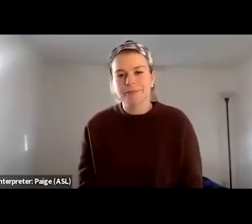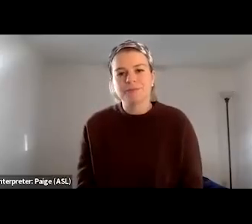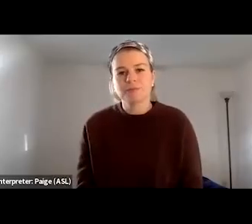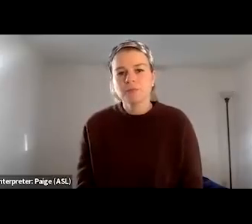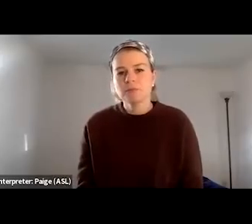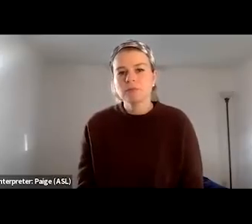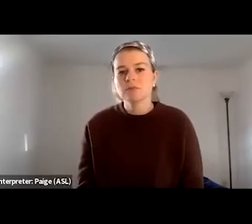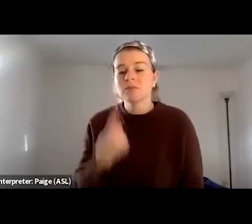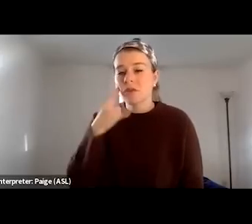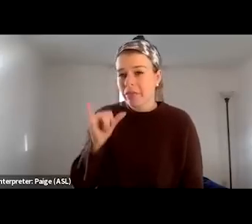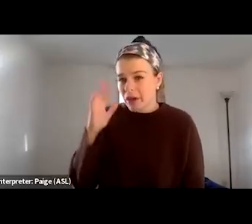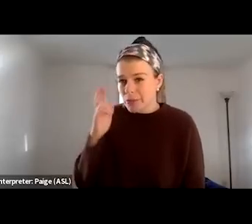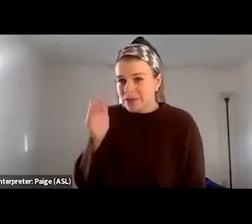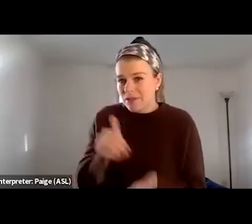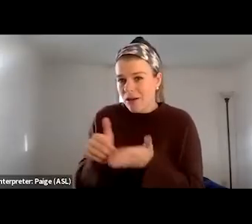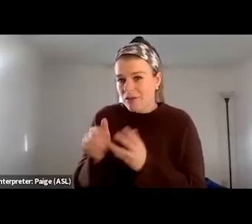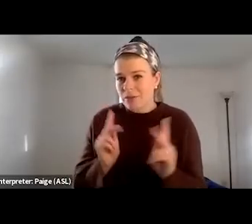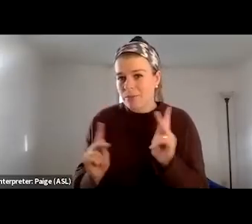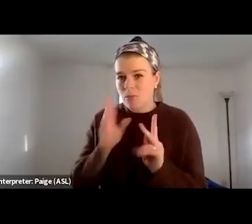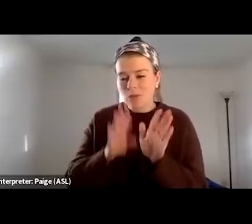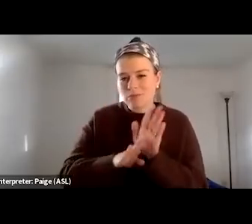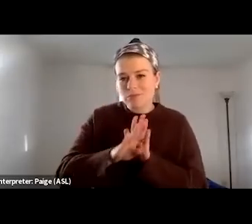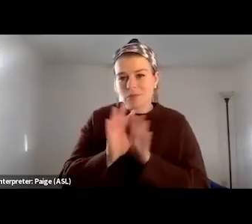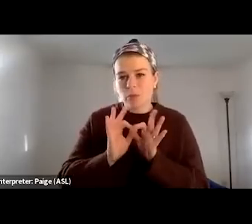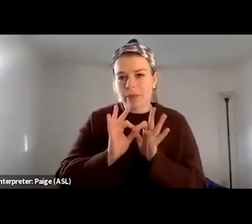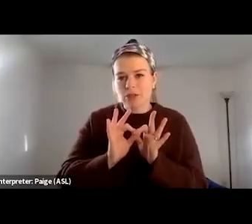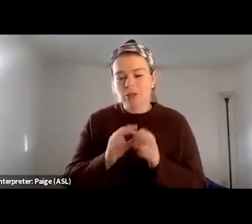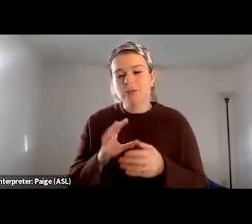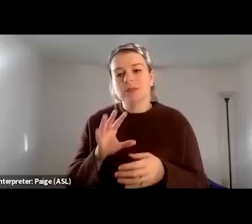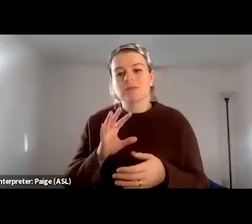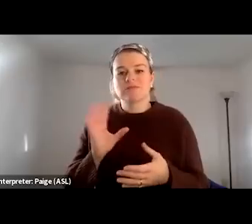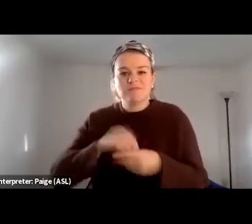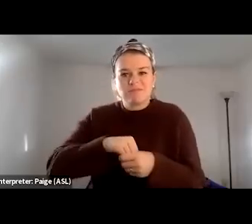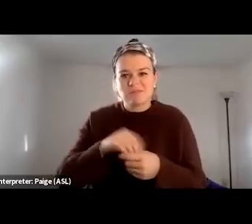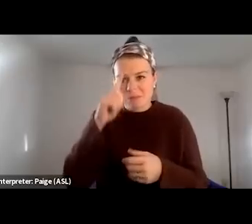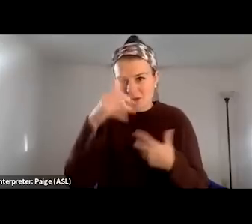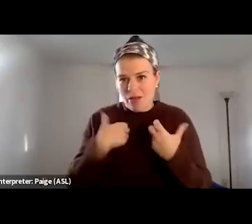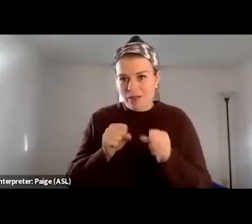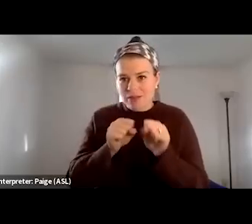Y por esa razón, las personas a menudo forman relaciones que están vinculadas al sistema de salud mental. Puede ser con el personal de salud mental,